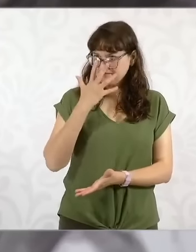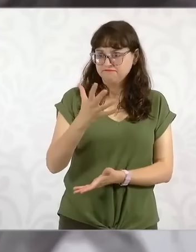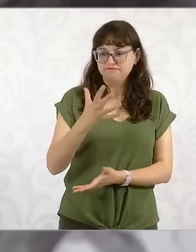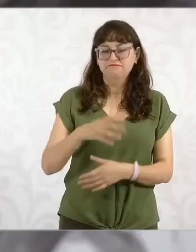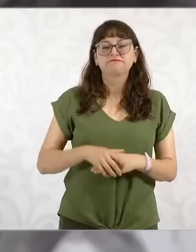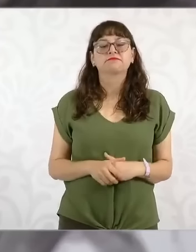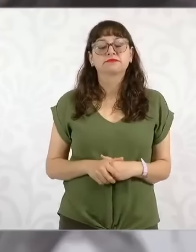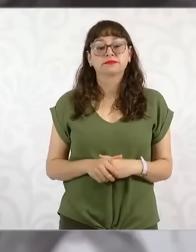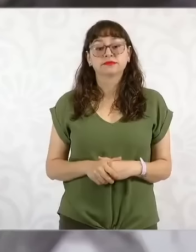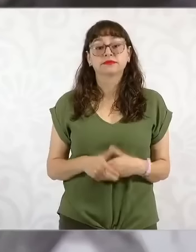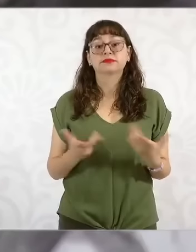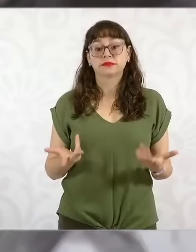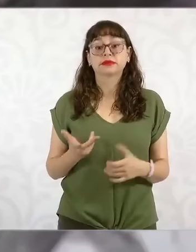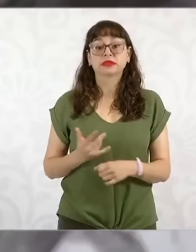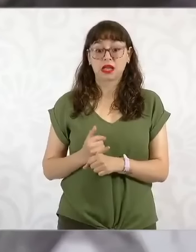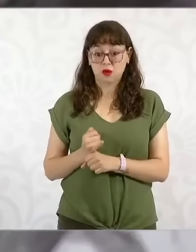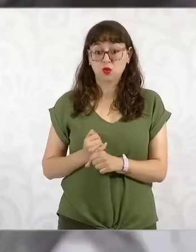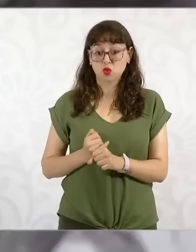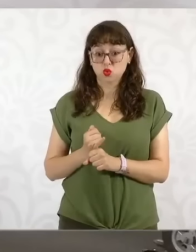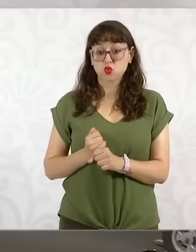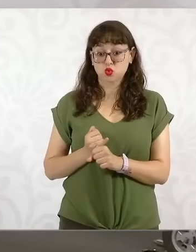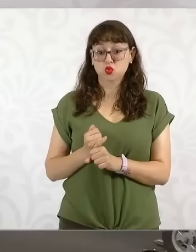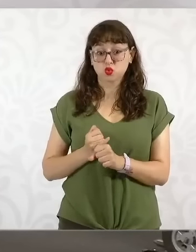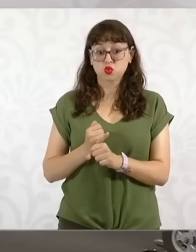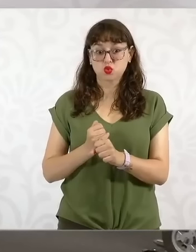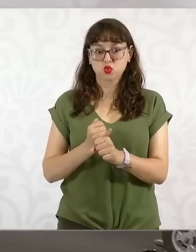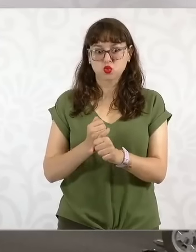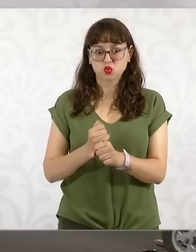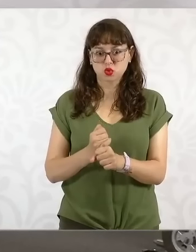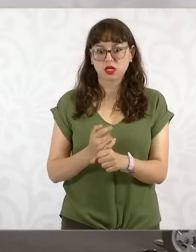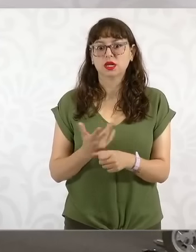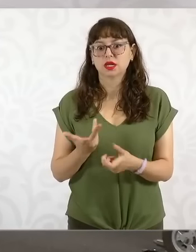Como parte de esta investigación, las autoridades del gabinete de seguridad desarrollaron un cerco